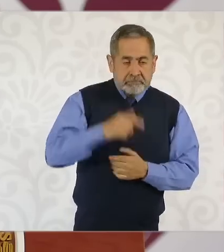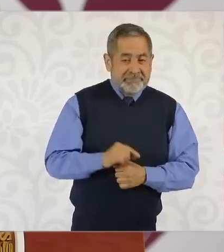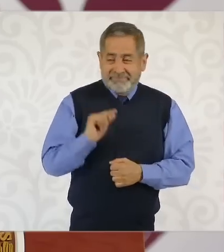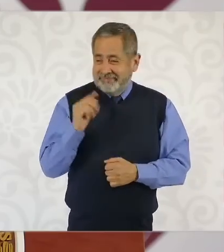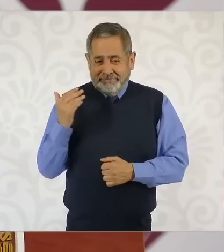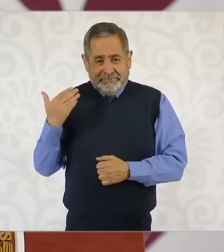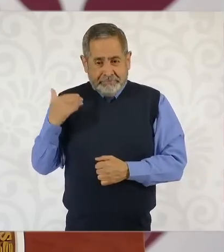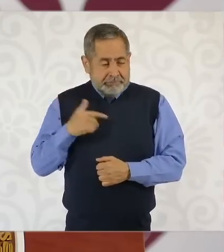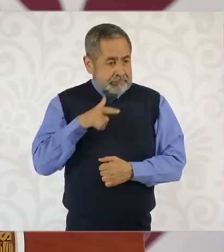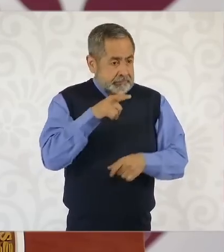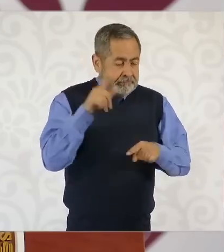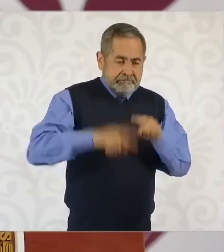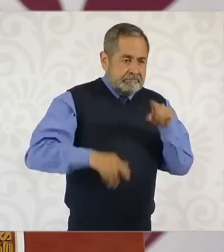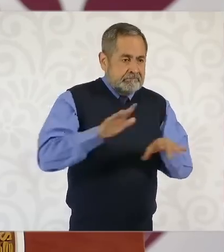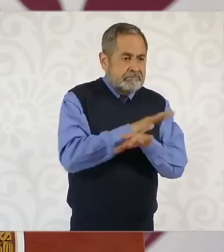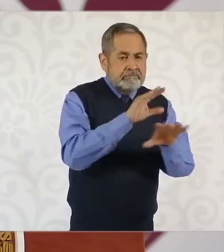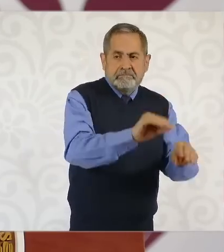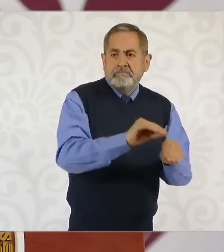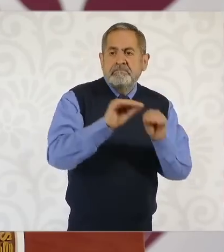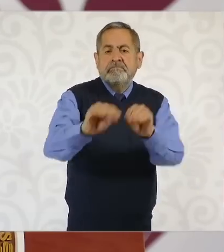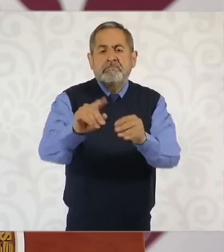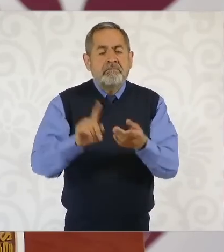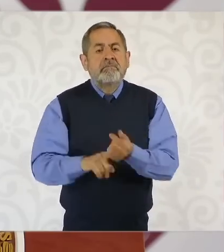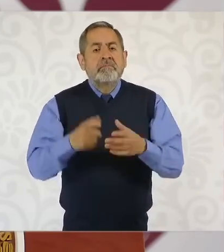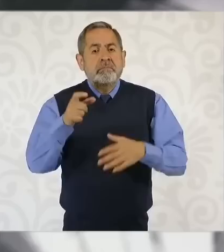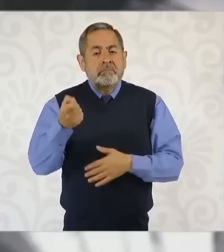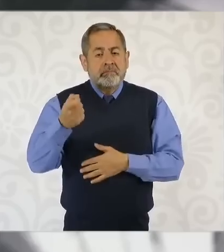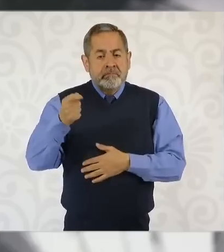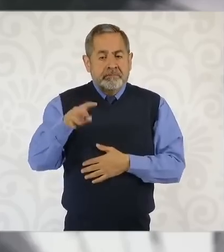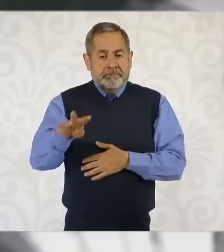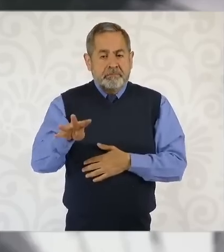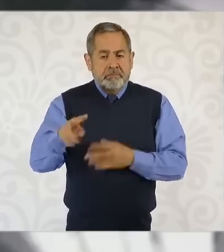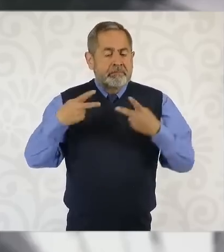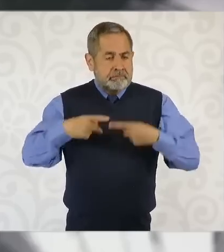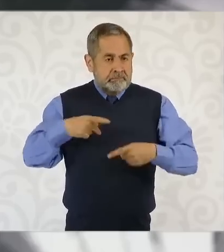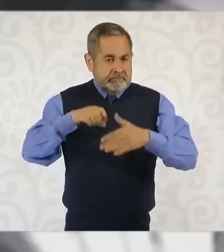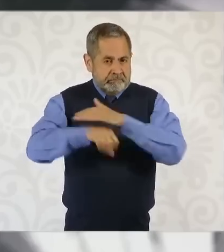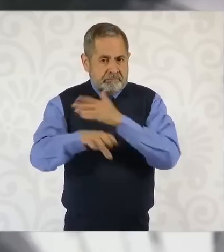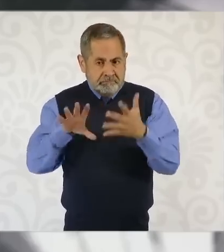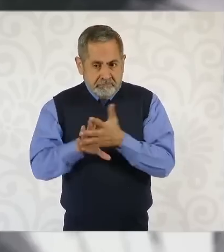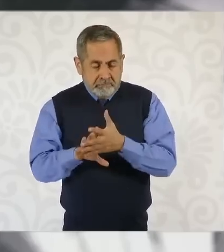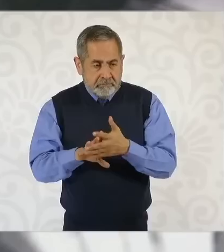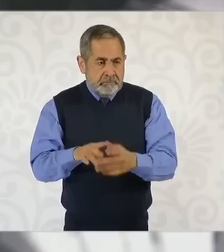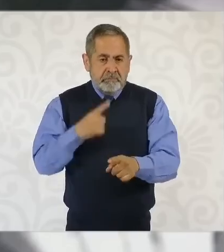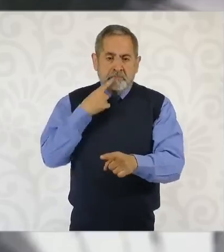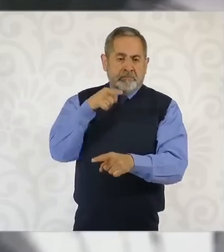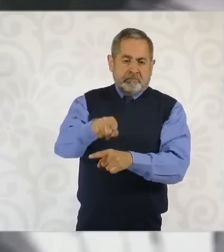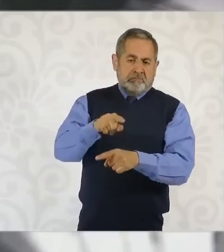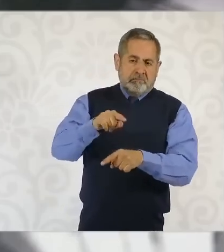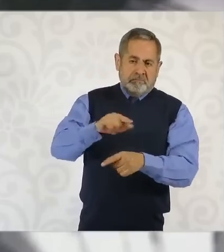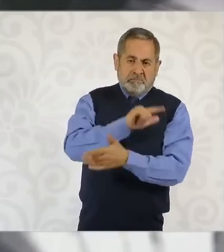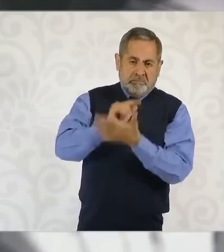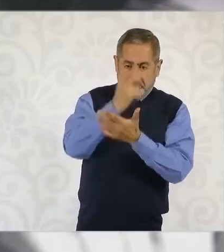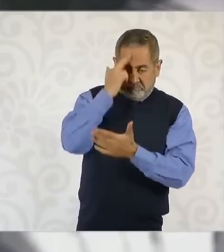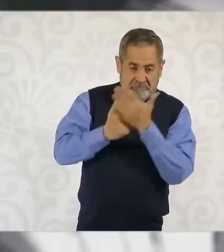fueron trasladados 29 personas privadas de su libertad acusadas de graves delitos relacionados